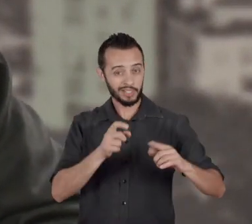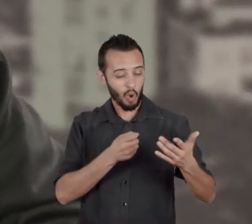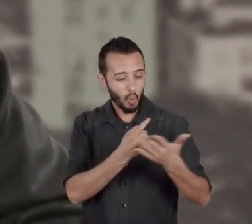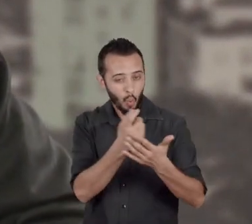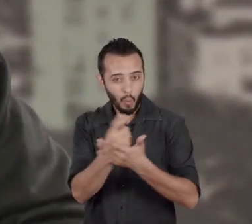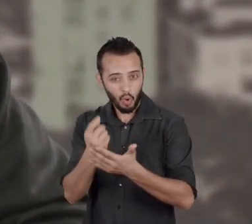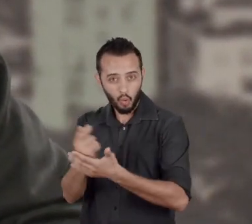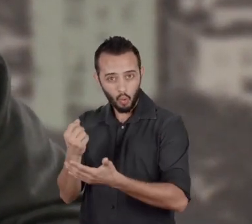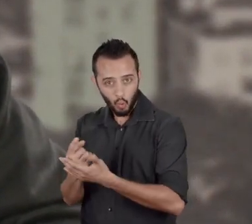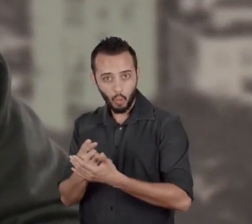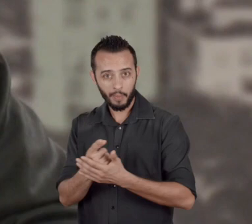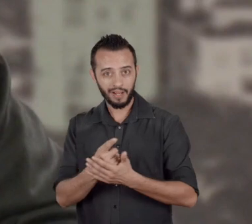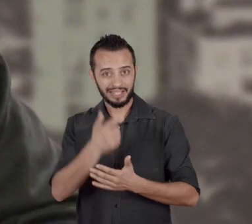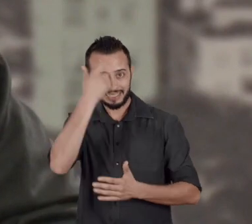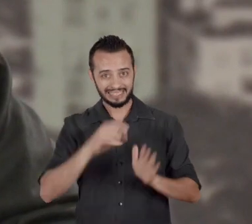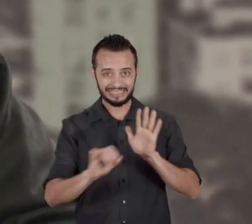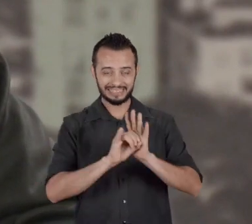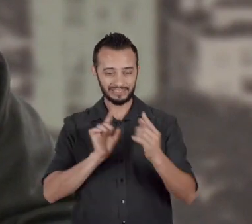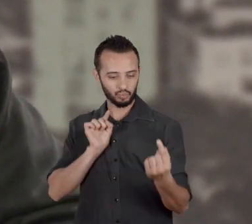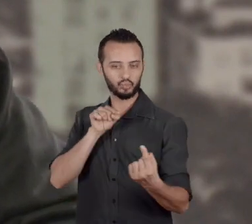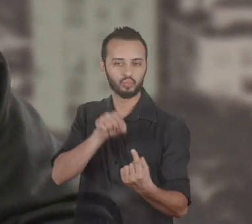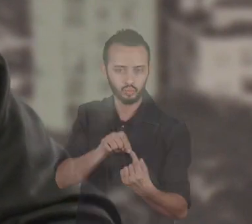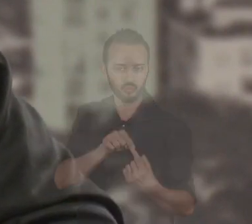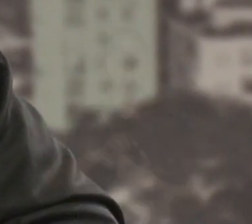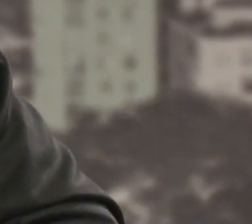eu me tornei objeto ao consumir.